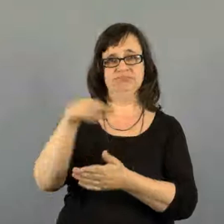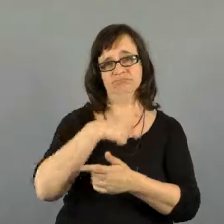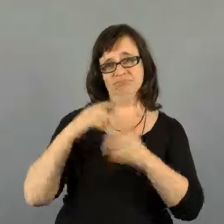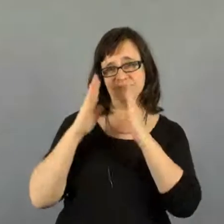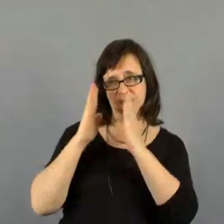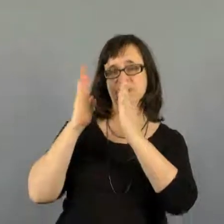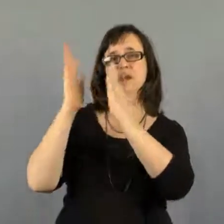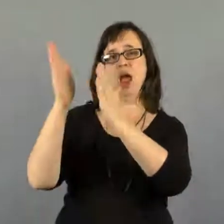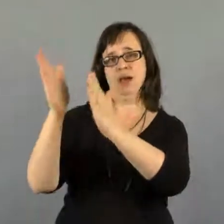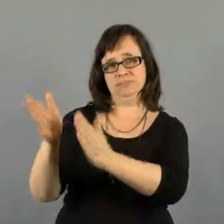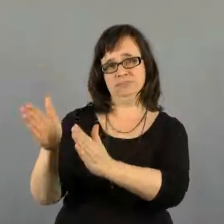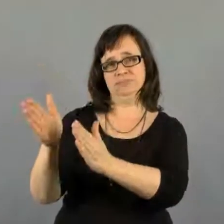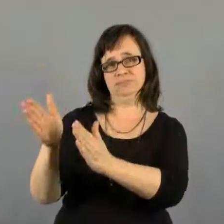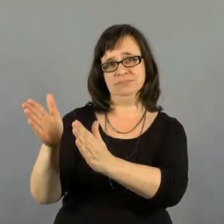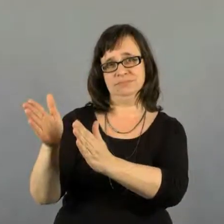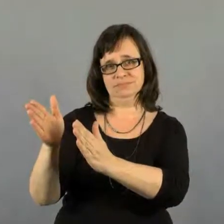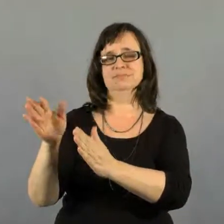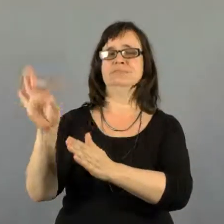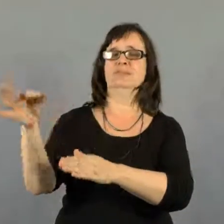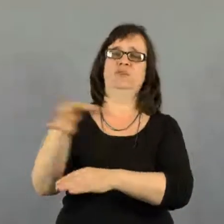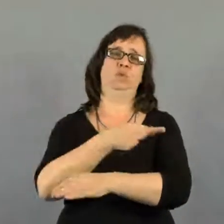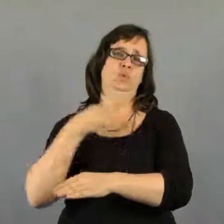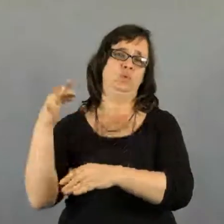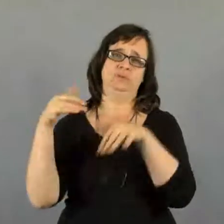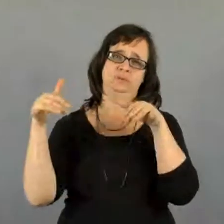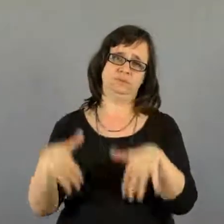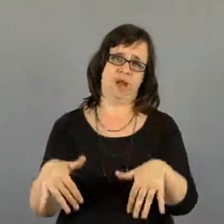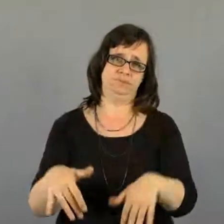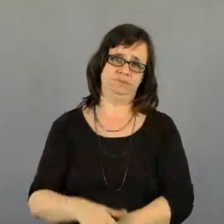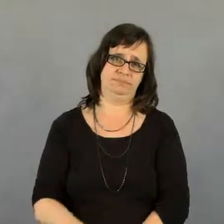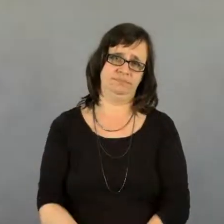Wenn wir uns auf ihn konzentrieren, dann ist er für uns da